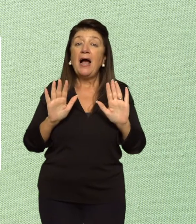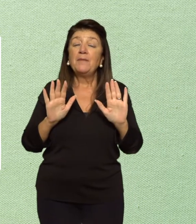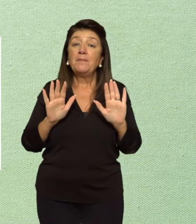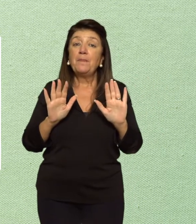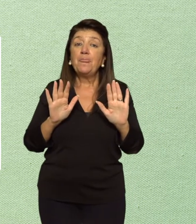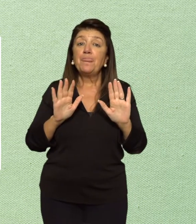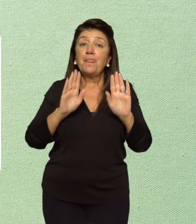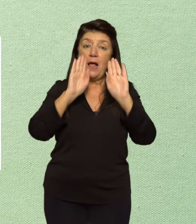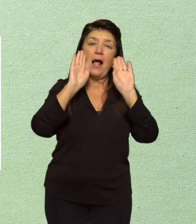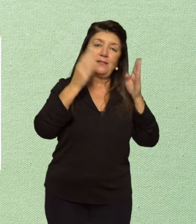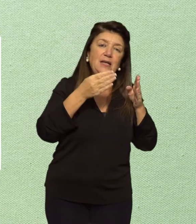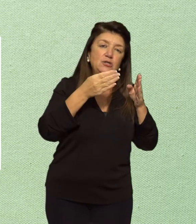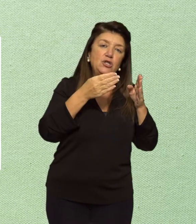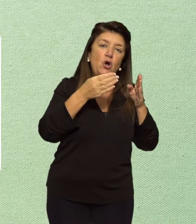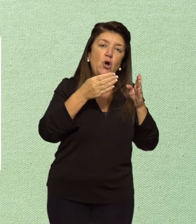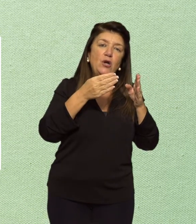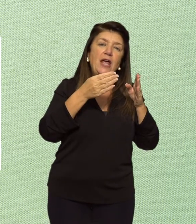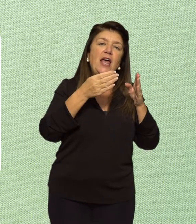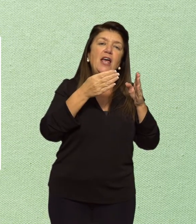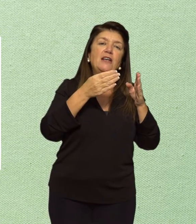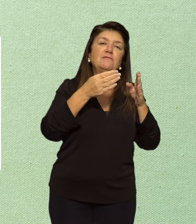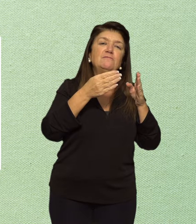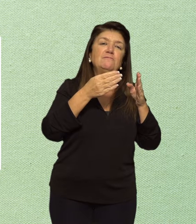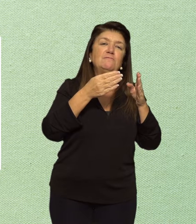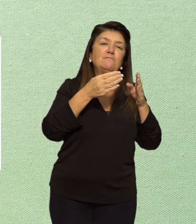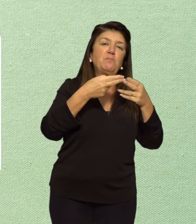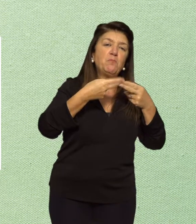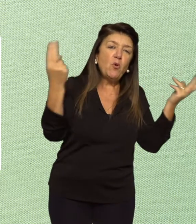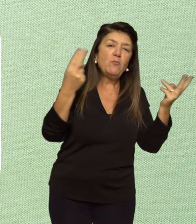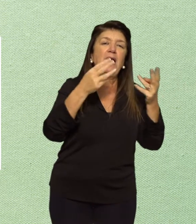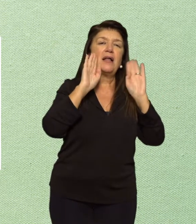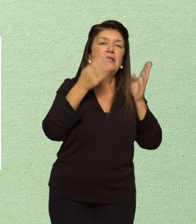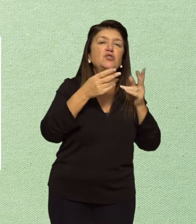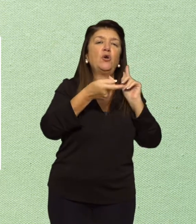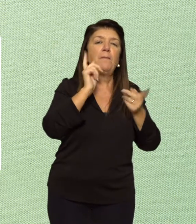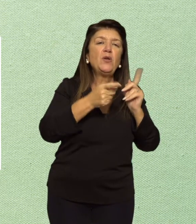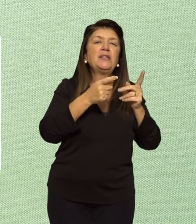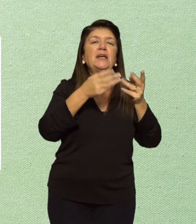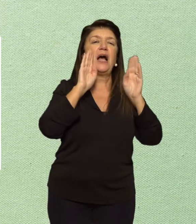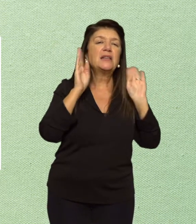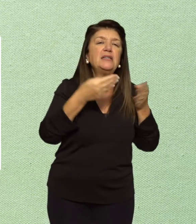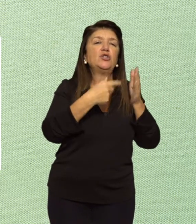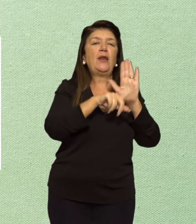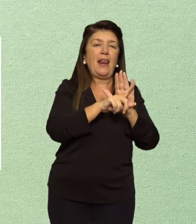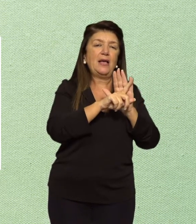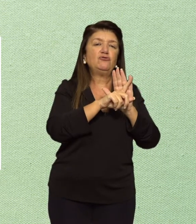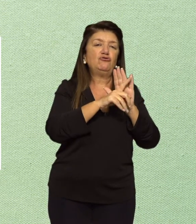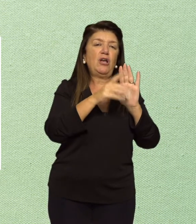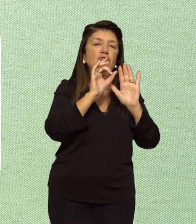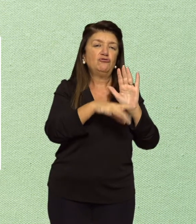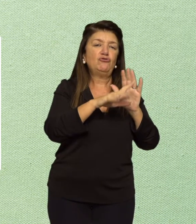po' di attenzione, sia mediatica che politica che legislativa, il fenomeno l'ha avuta; la questione